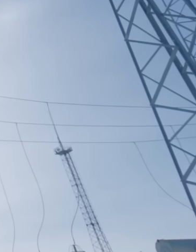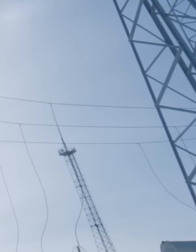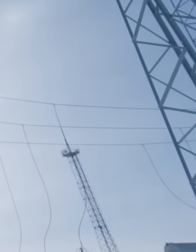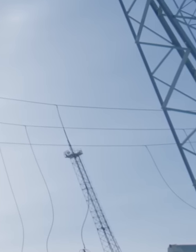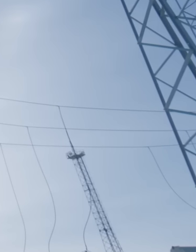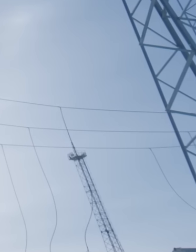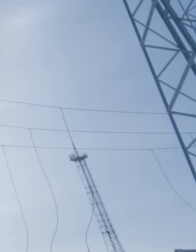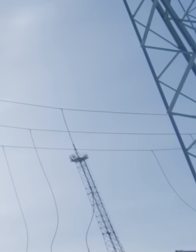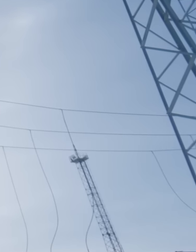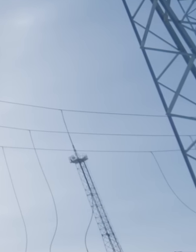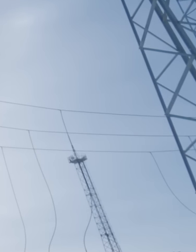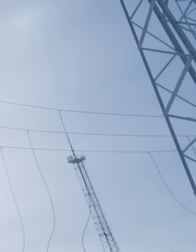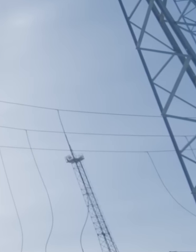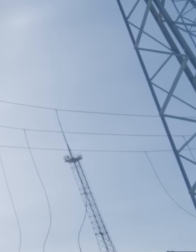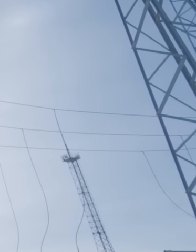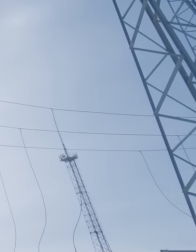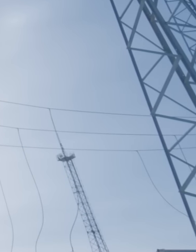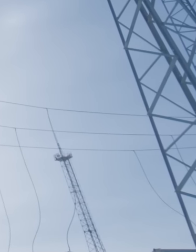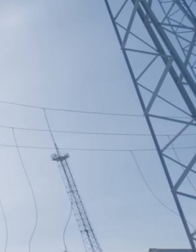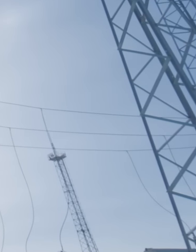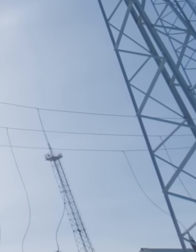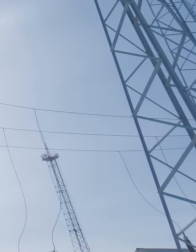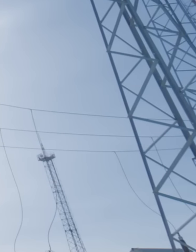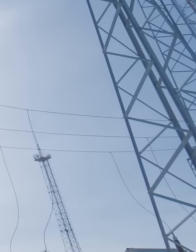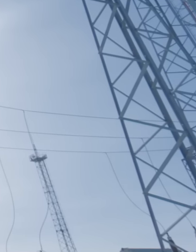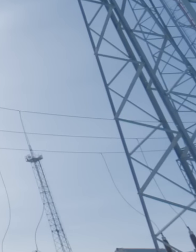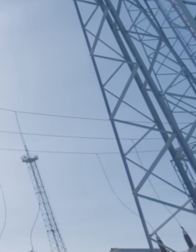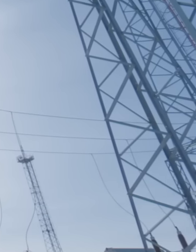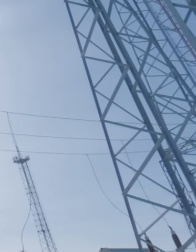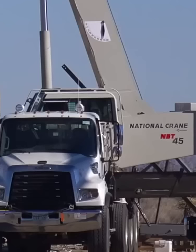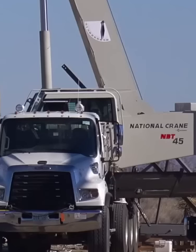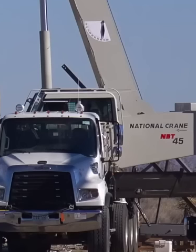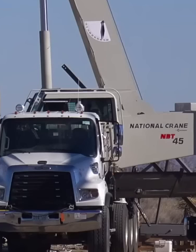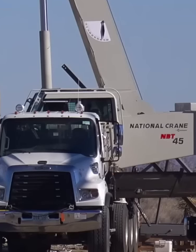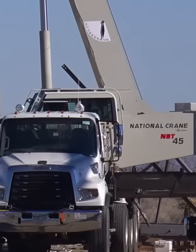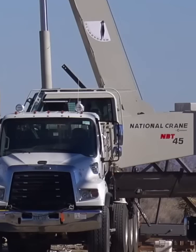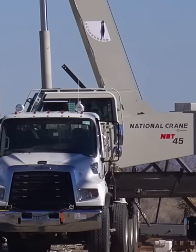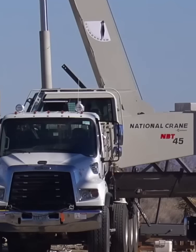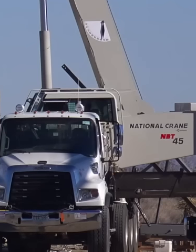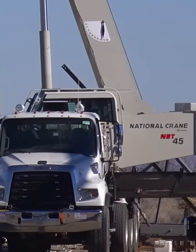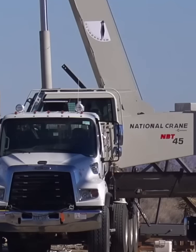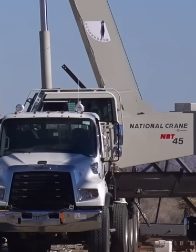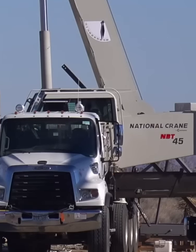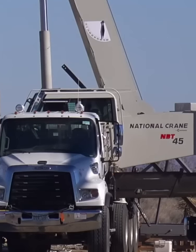tres obras de cogeneración y 26 proyectos que provienen de la administración anterior. Se